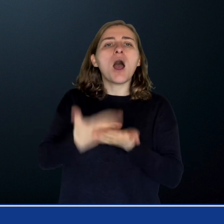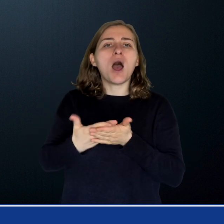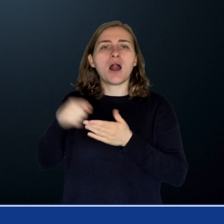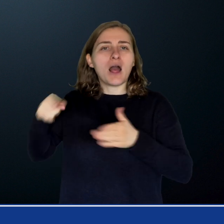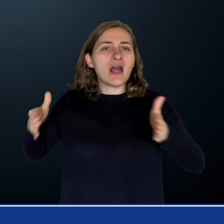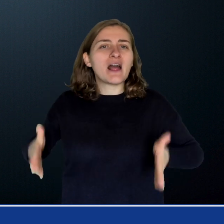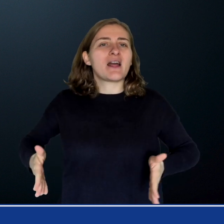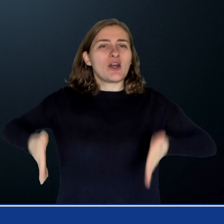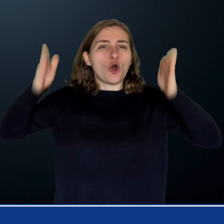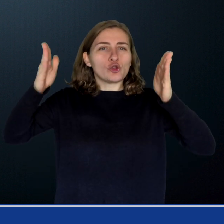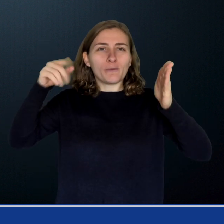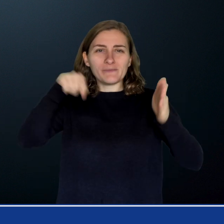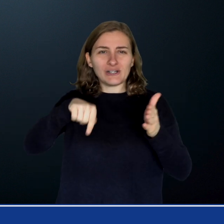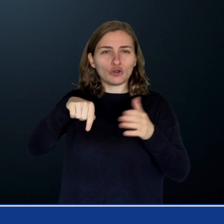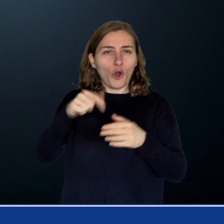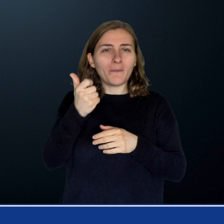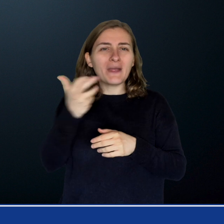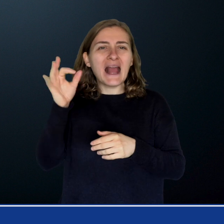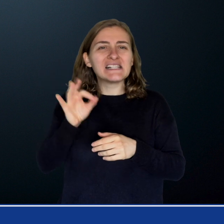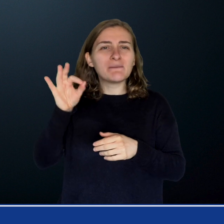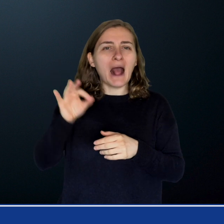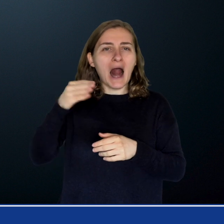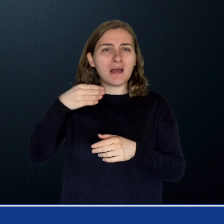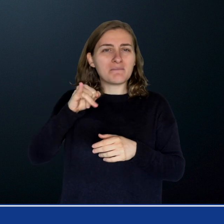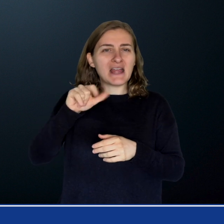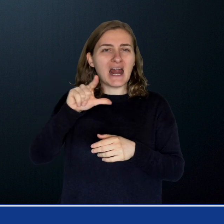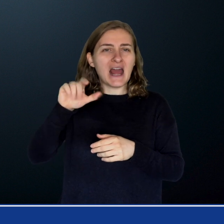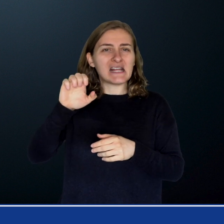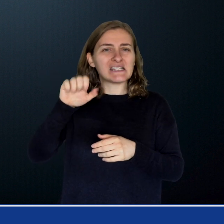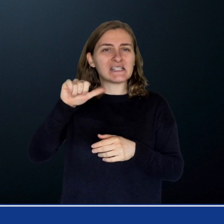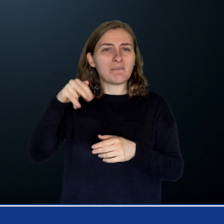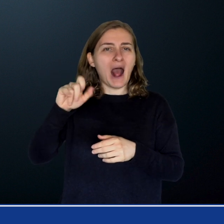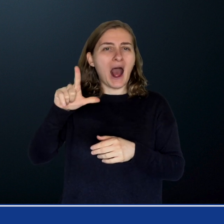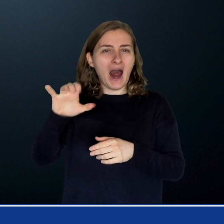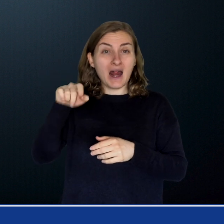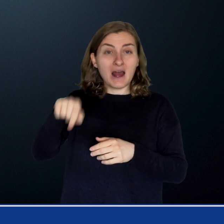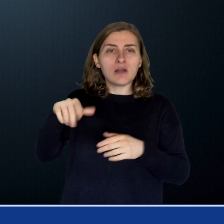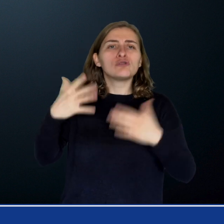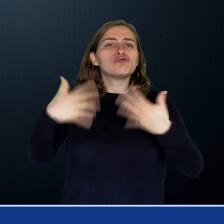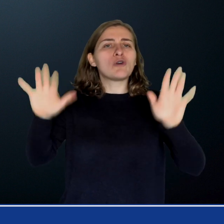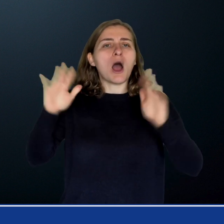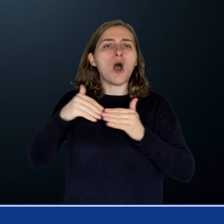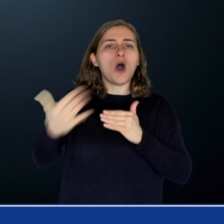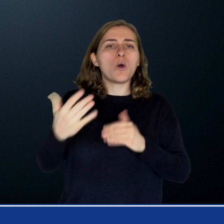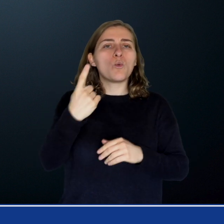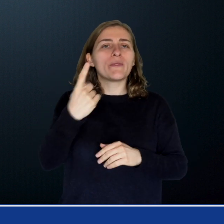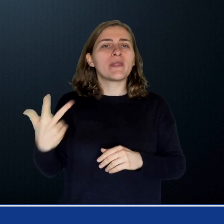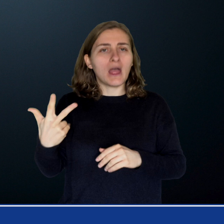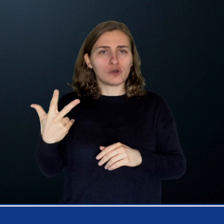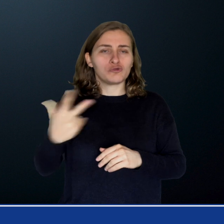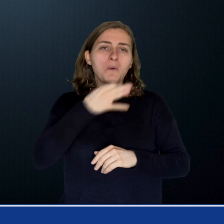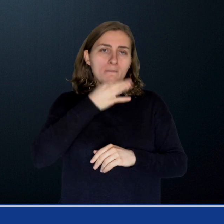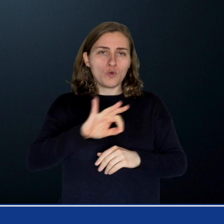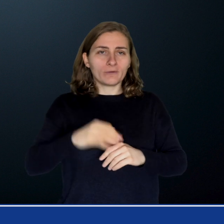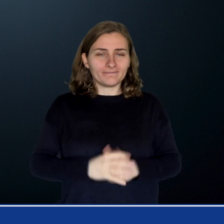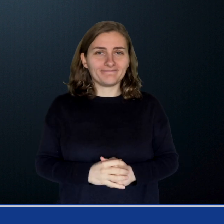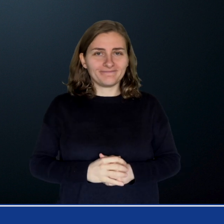rappresenti almeno un terzo del valore millesimale dell’edificio.